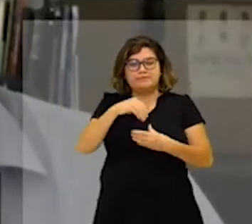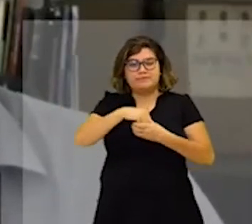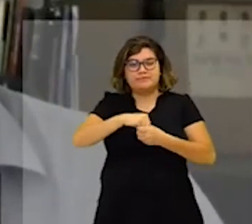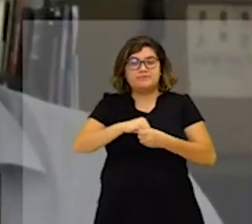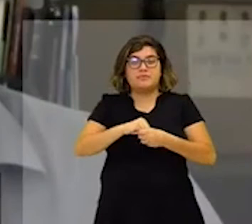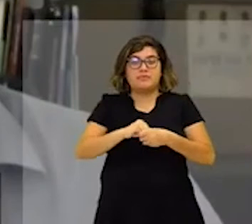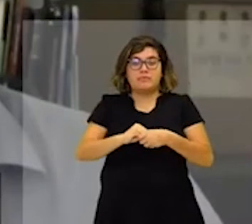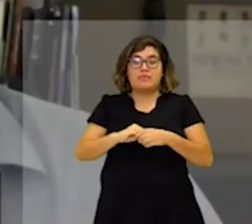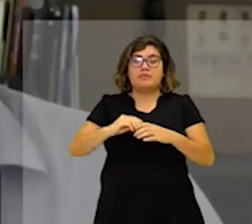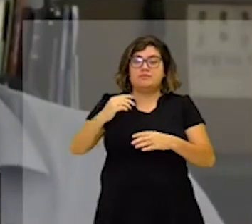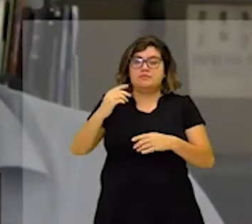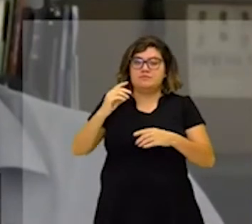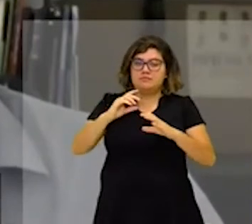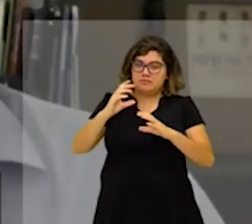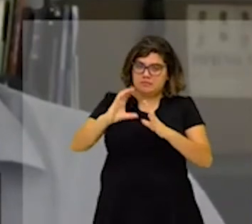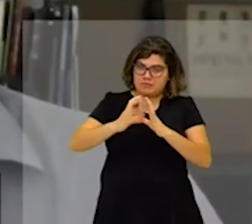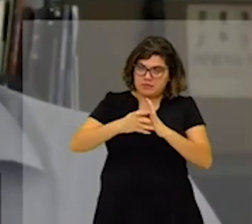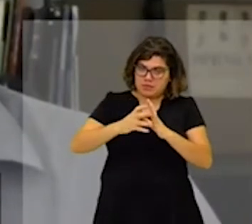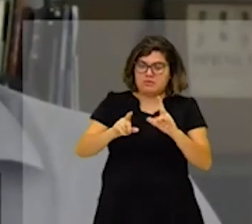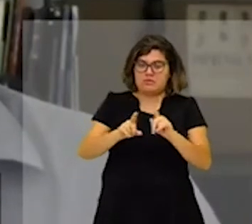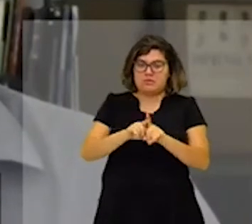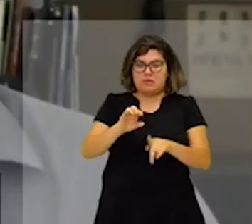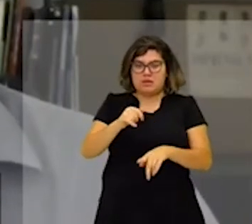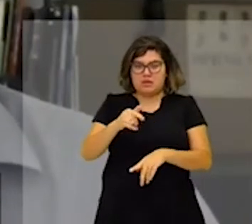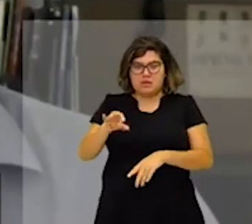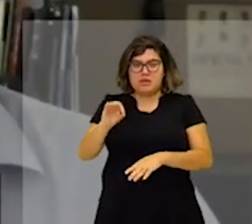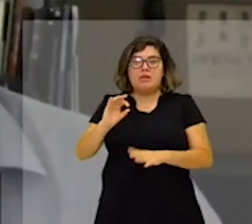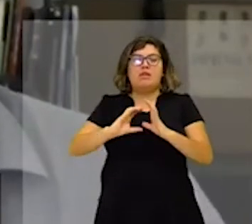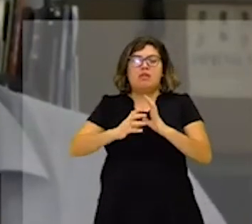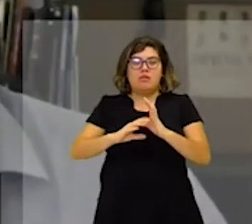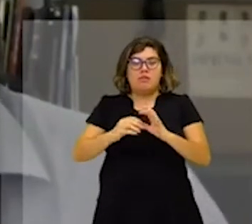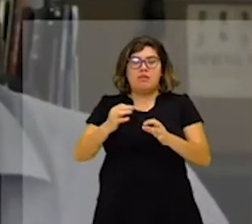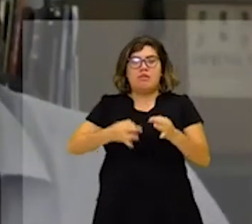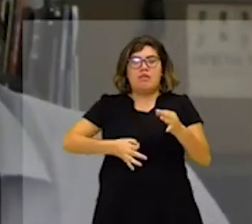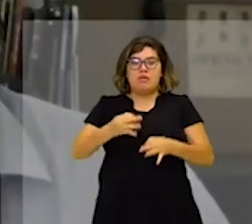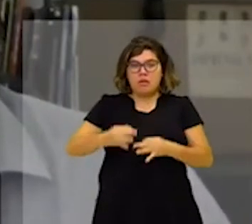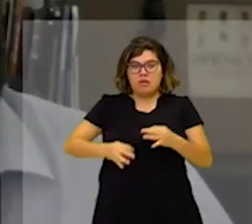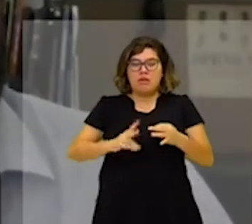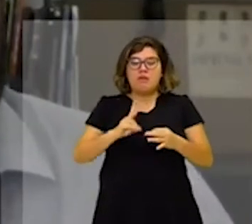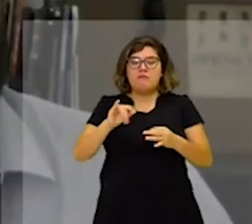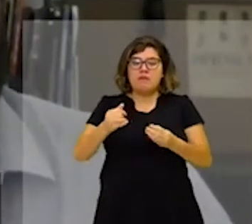partidárias EA justiça eleitoral quais os seus instrumentos que podem lançar mão para